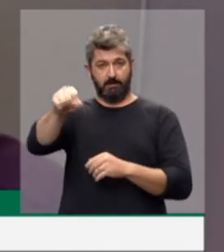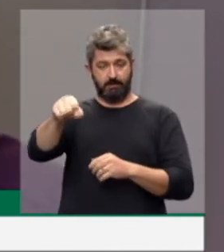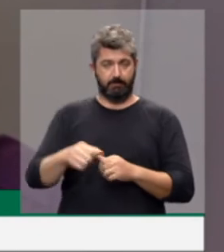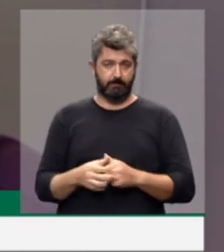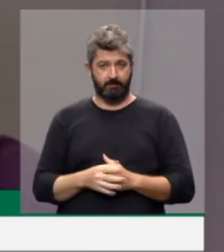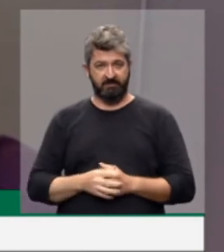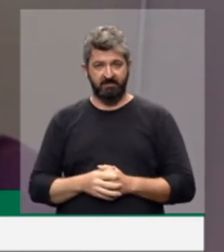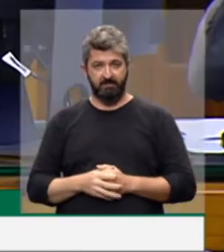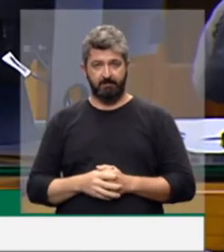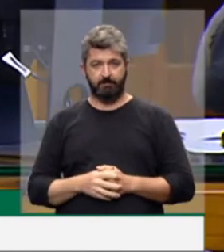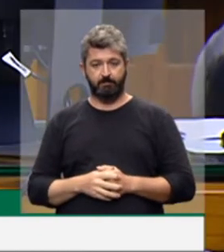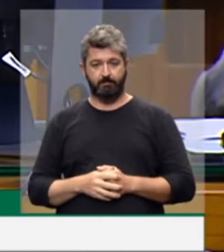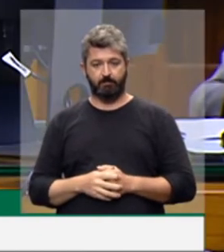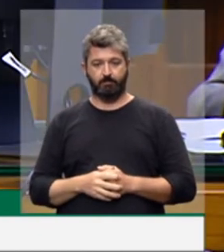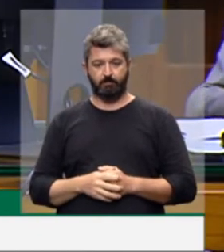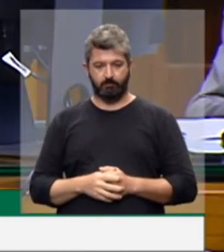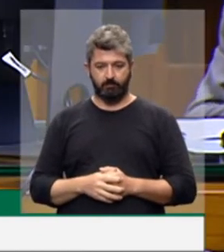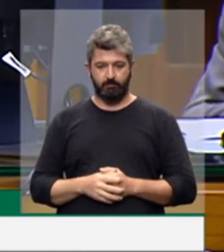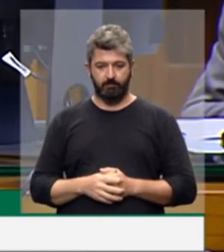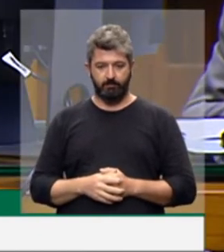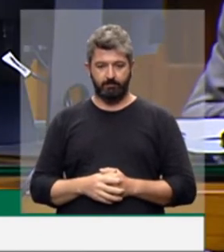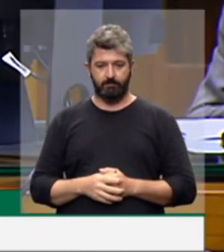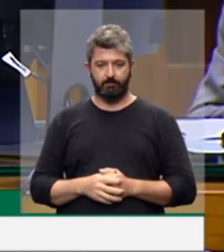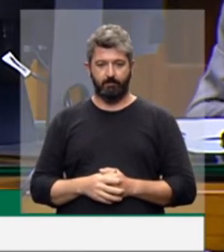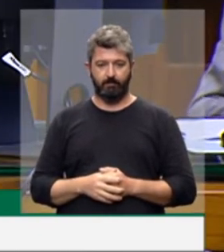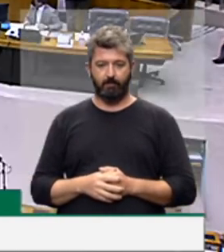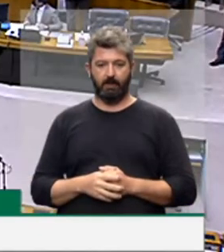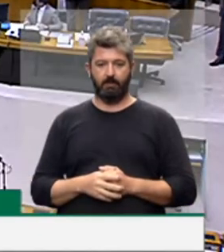TAMBÉM DE ALTÍSSIMA TECNOLOGIA. ENTÃO NESSE ASPECTO NÓS VAMOS VOTAR SIM.